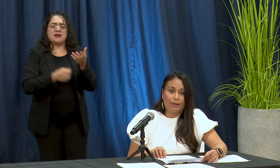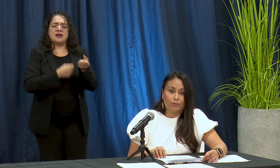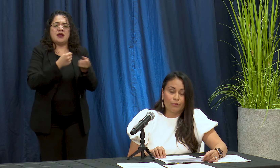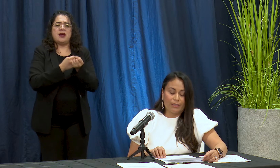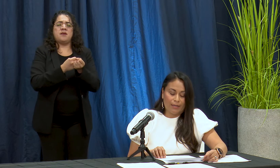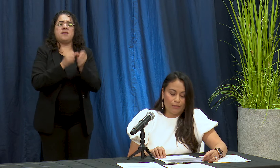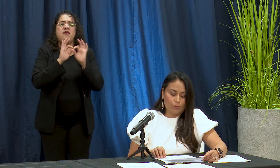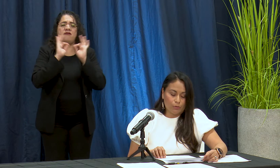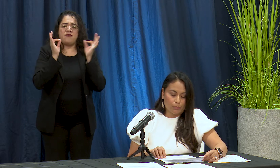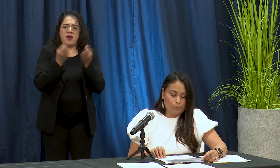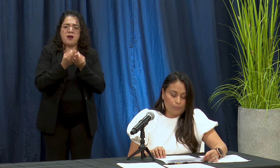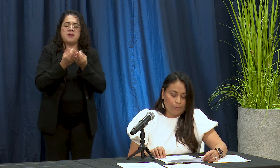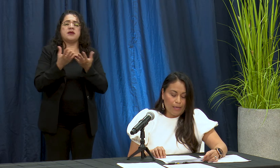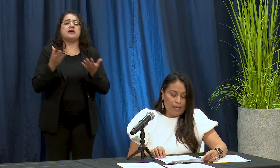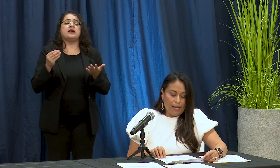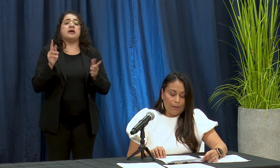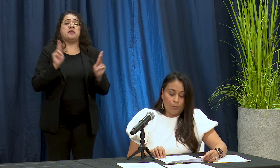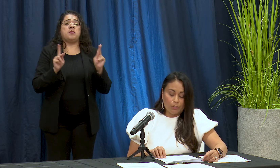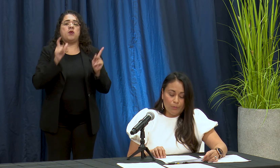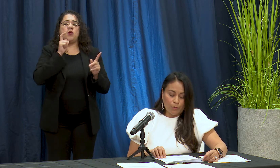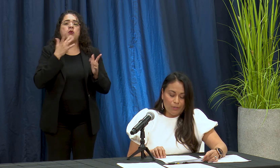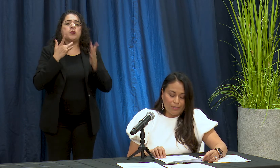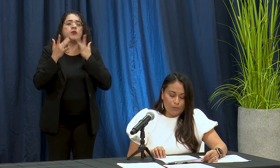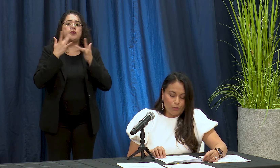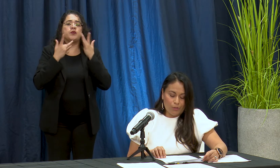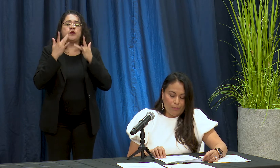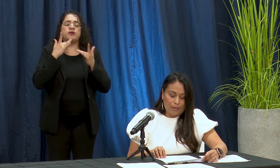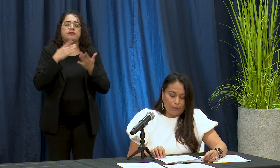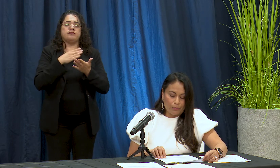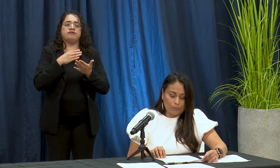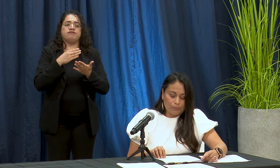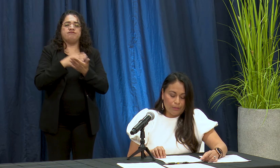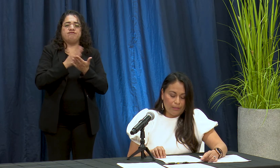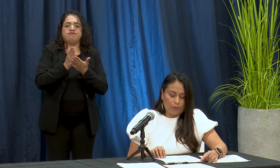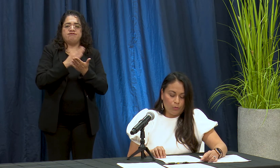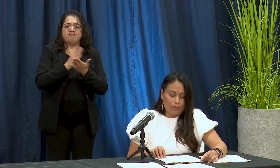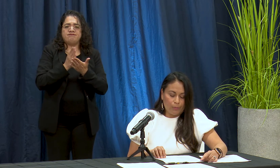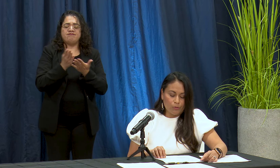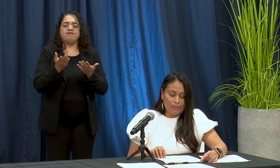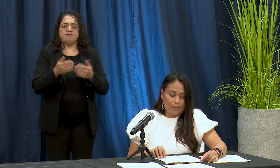bah hos ingresos el próximo Lunas SEO cha de Mayo Rio nan da Mo's la